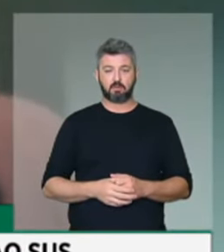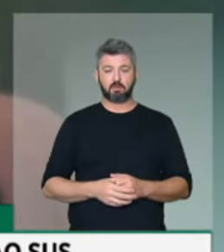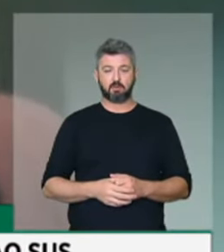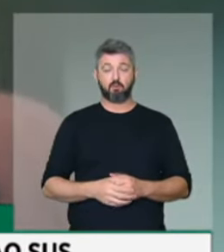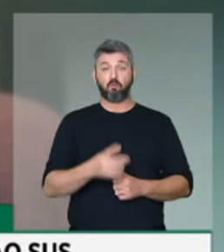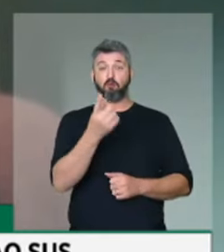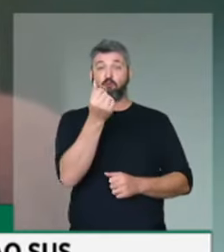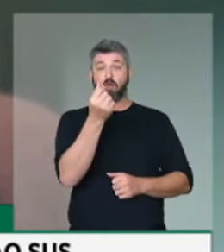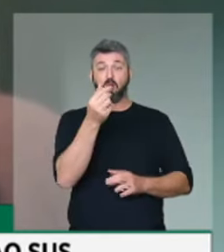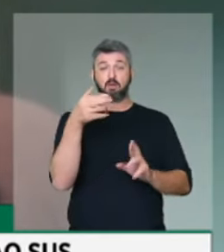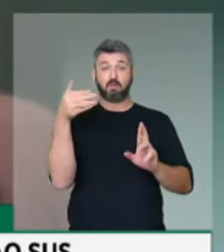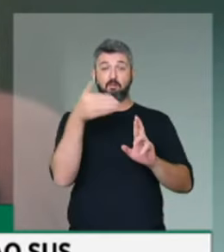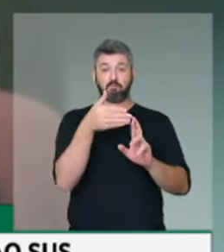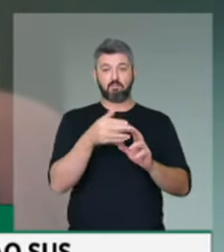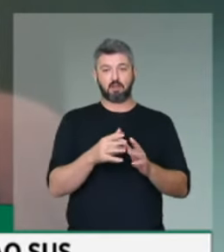ESSE TEXTO. RE REEMBOLSADO. -- [DEPUTADO]: QUAL